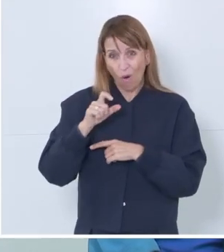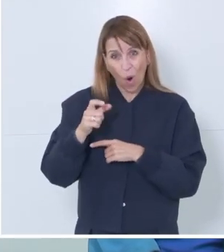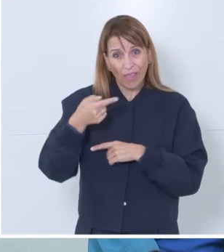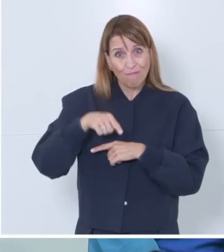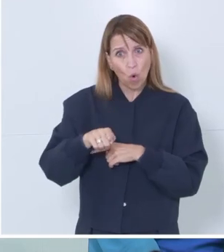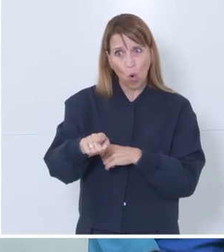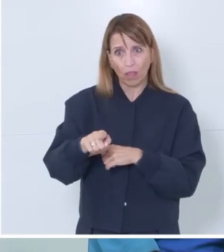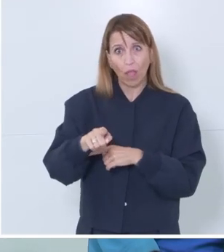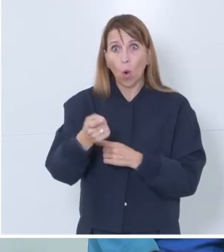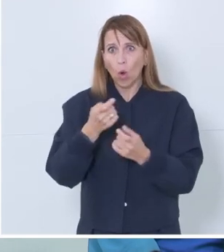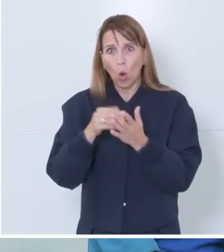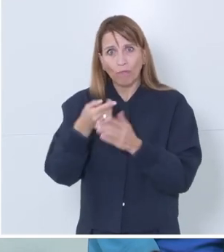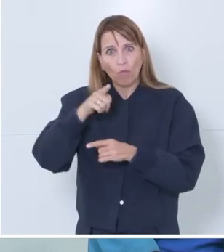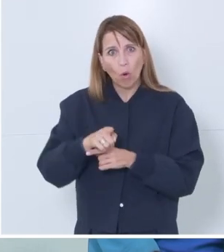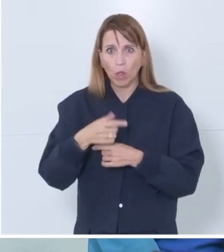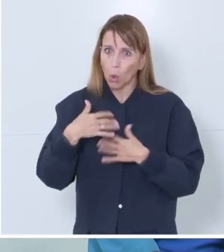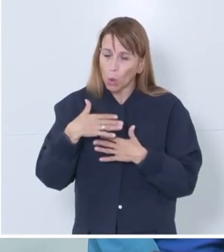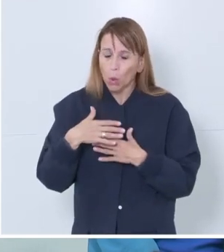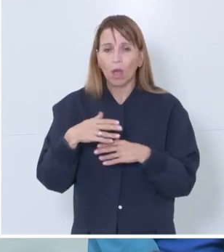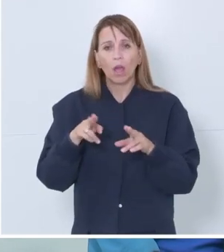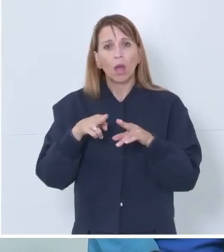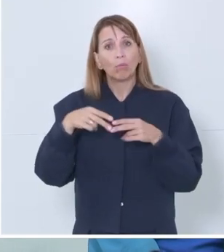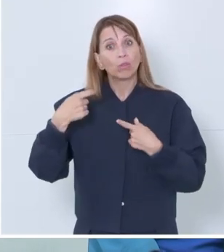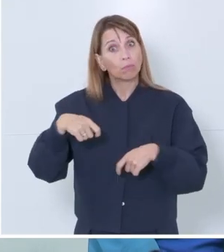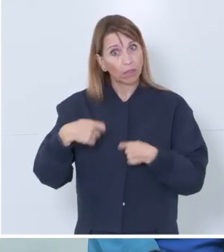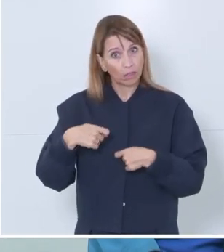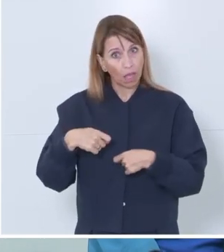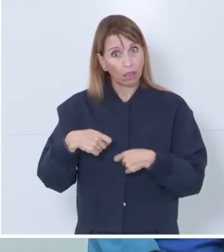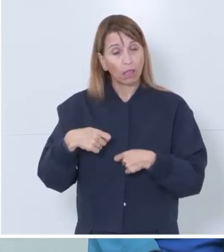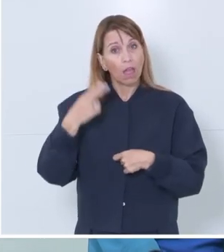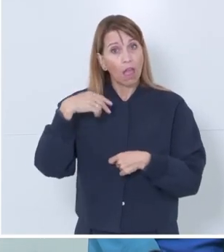bevorstehen. Der Bundespräsident Alexander van der Bellen hat hier einen klaren Fahrplan für die